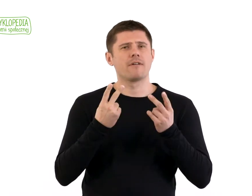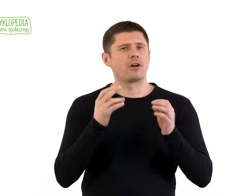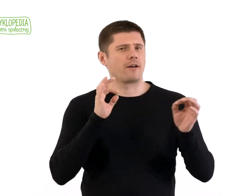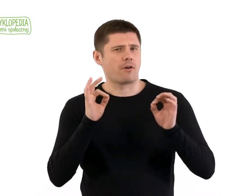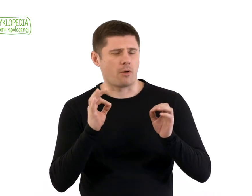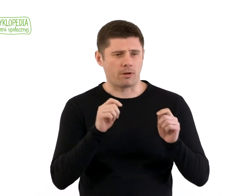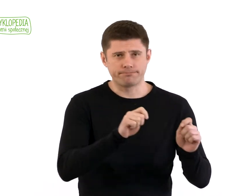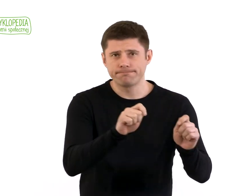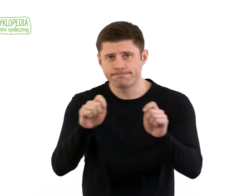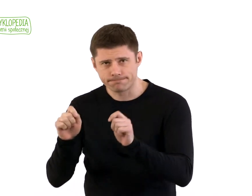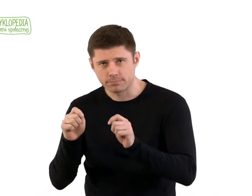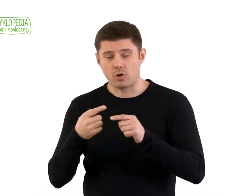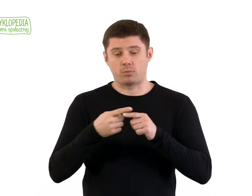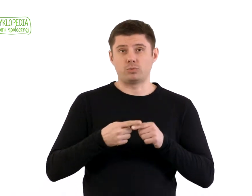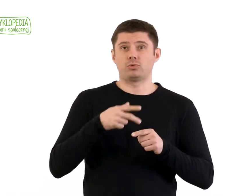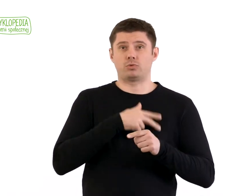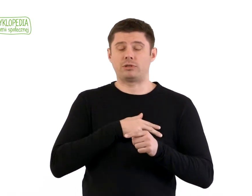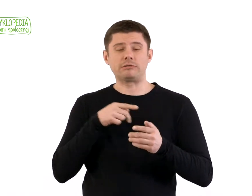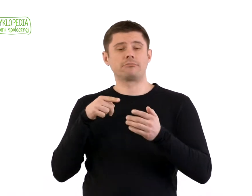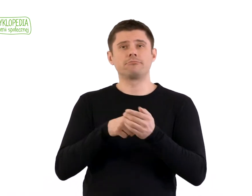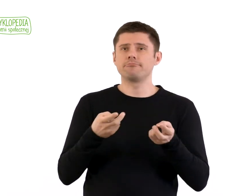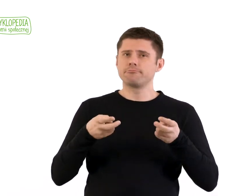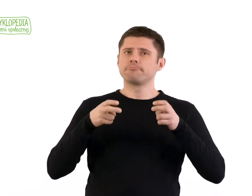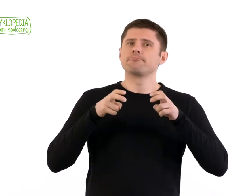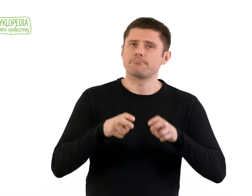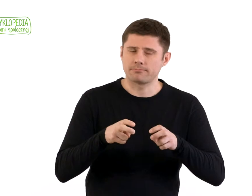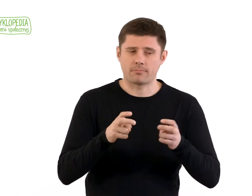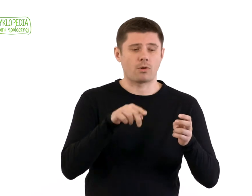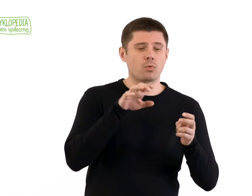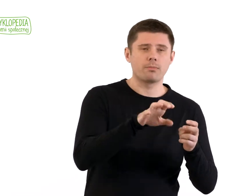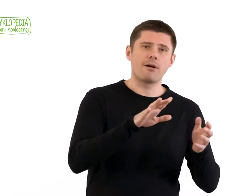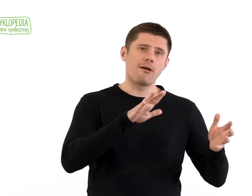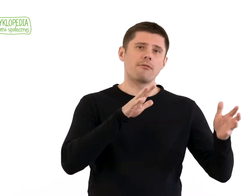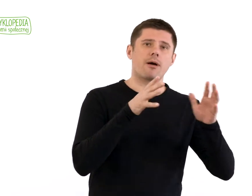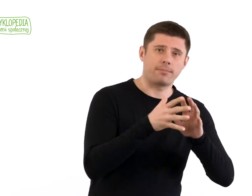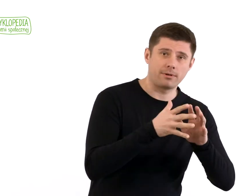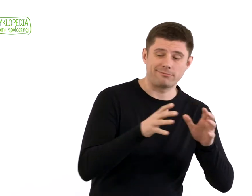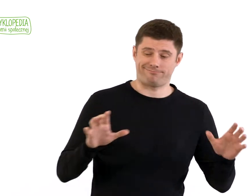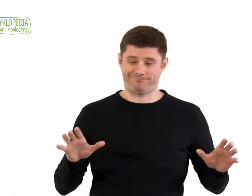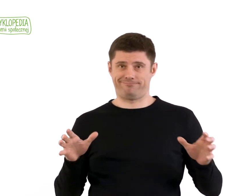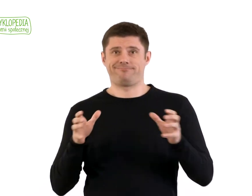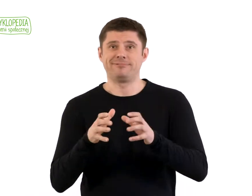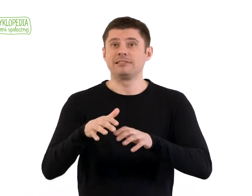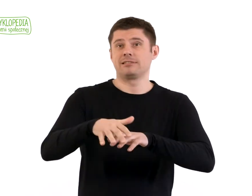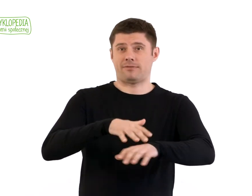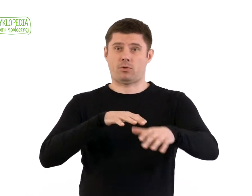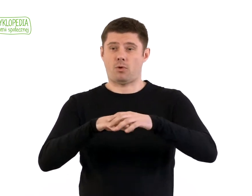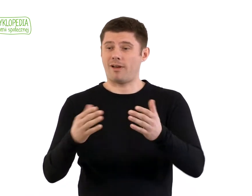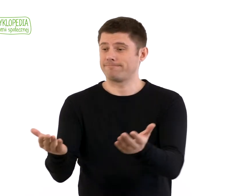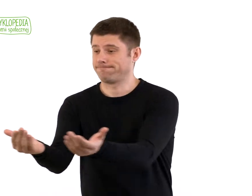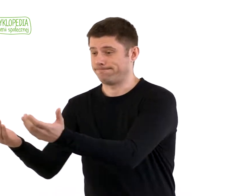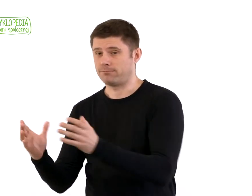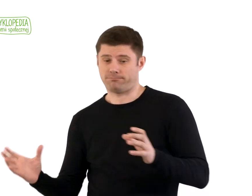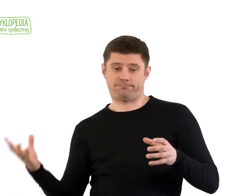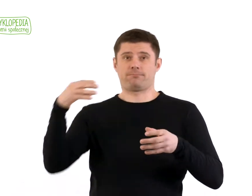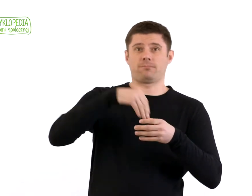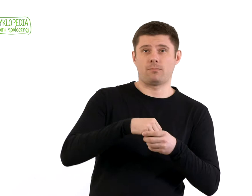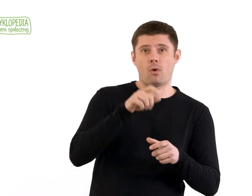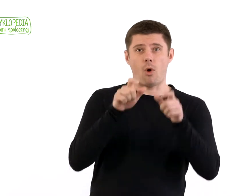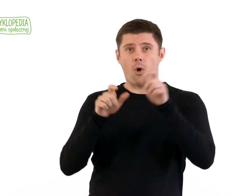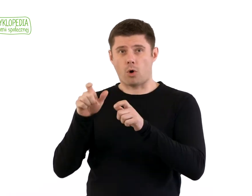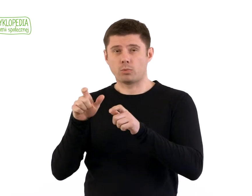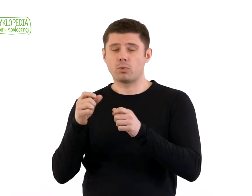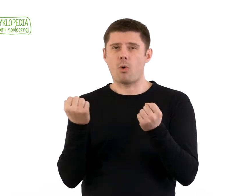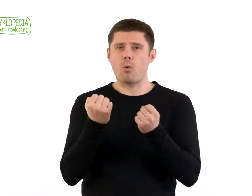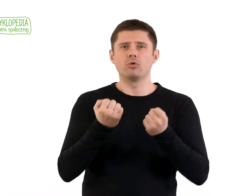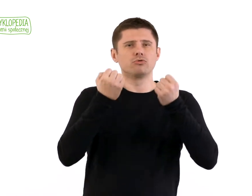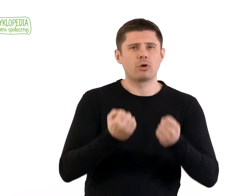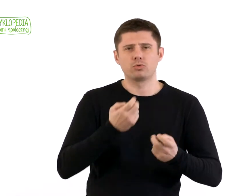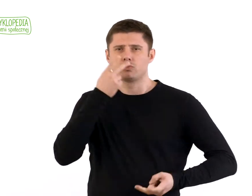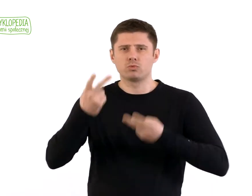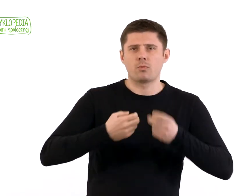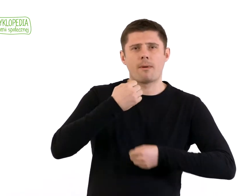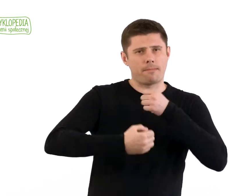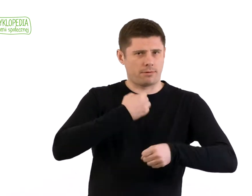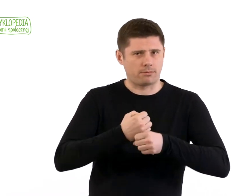Co ważne – spółdzielnię socjalną powołuje się w celu rehabilitacji i reintegracji zawodowej osób najbardziej oddalonych od rynku pracy